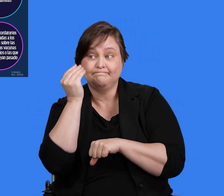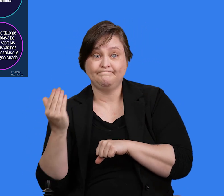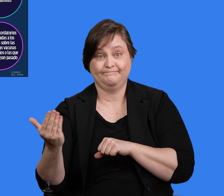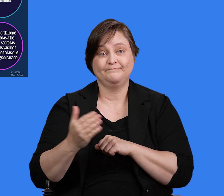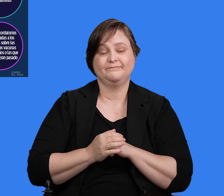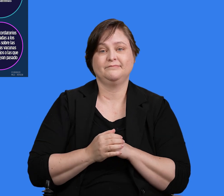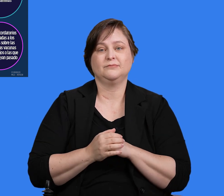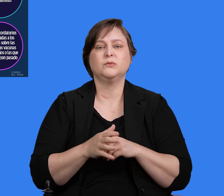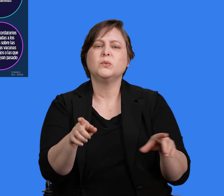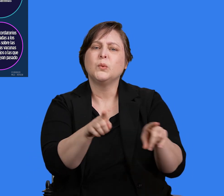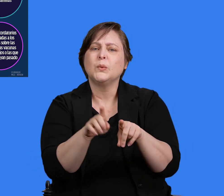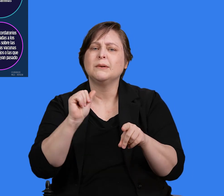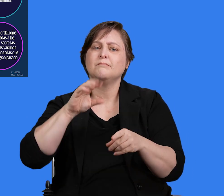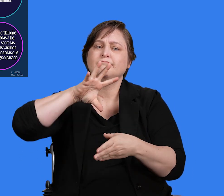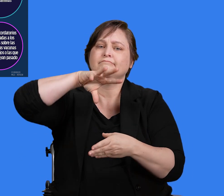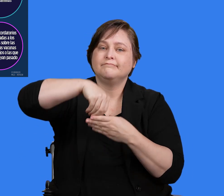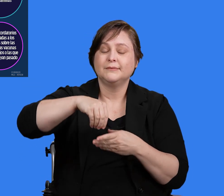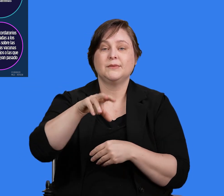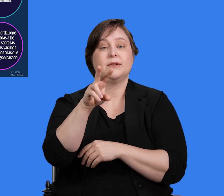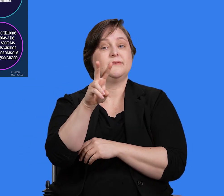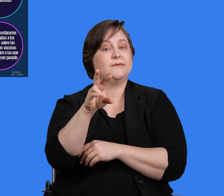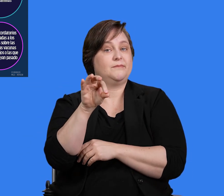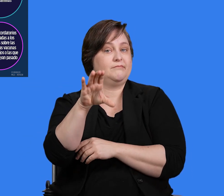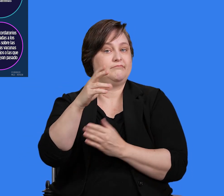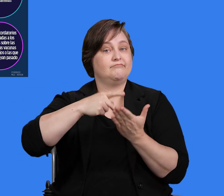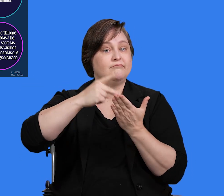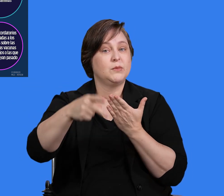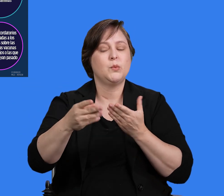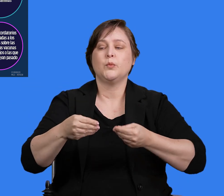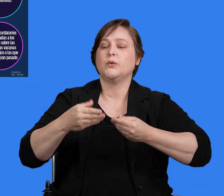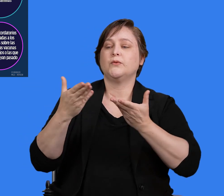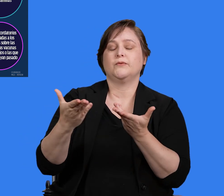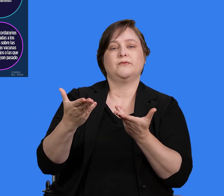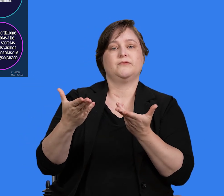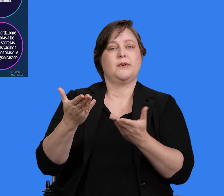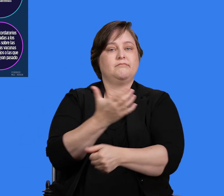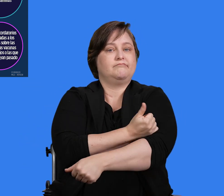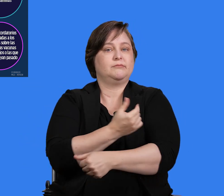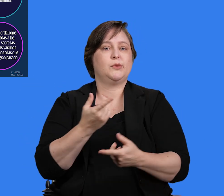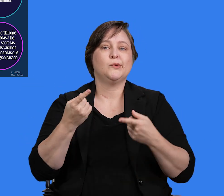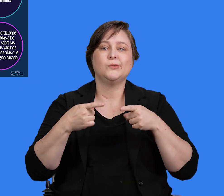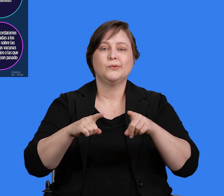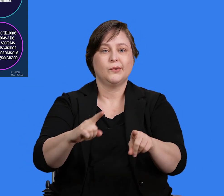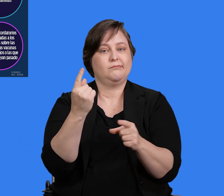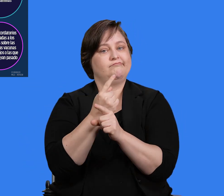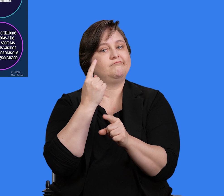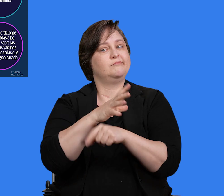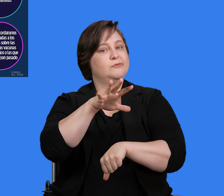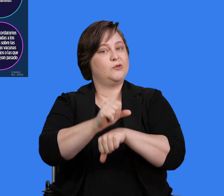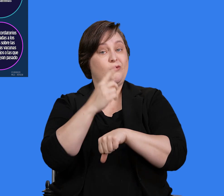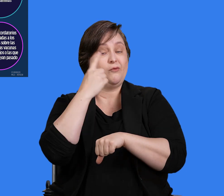Y pueden participar en el Programa Vacunas para Niños para aplicarles las vacunas durante las citas de rutina a los niños elegibles.